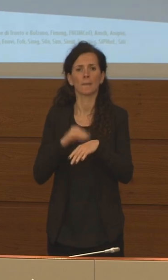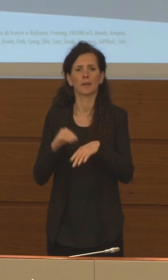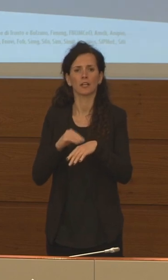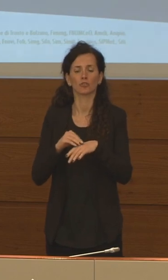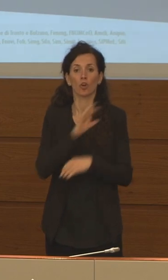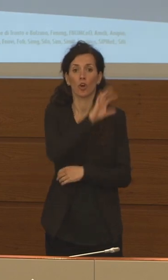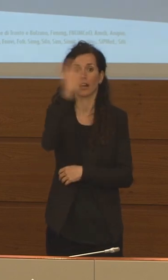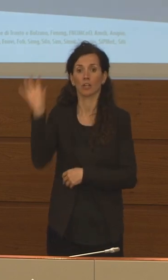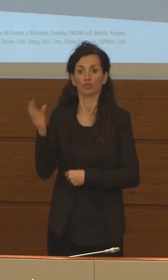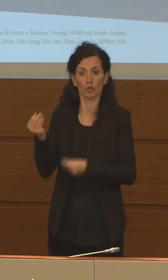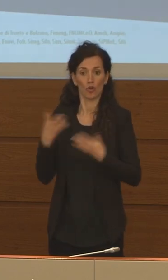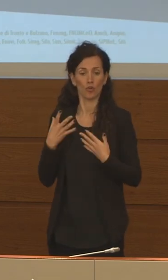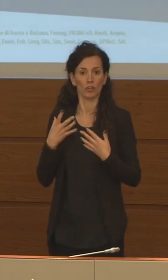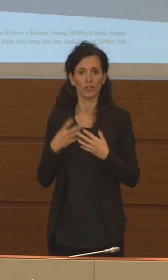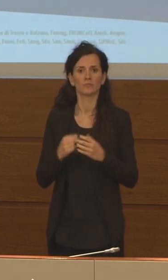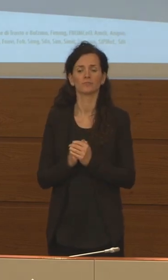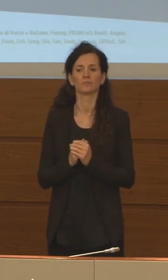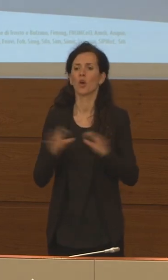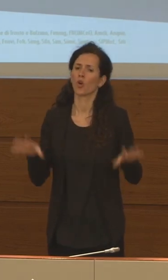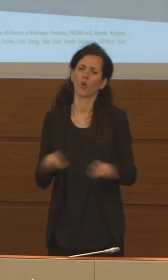regioni, partiamo sempre con i dati positivi